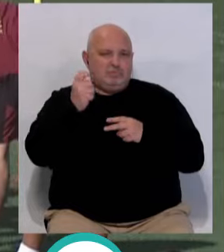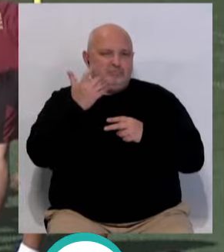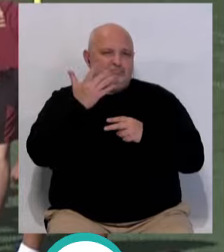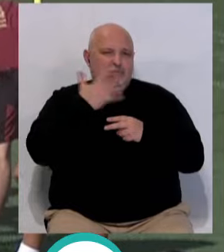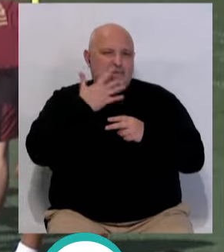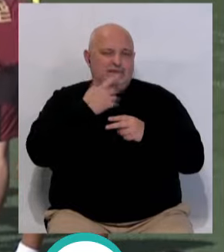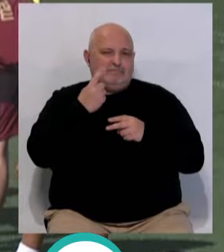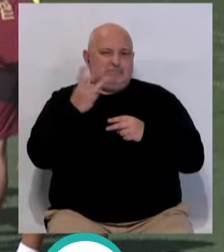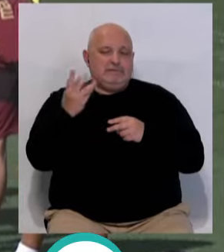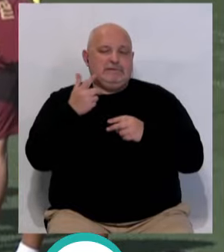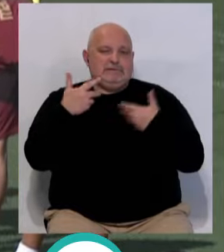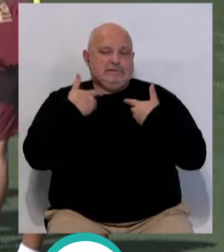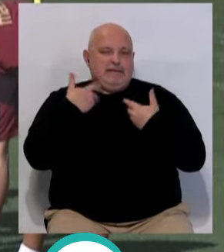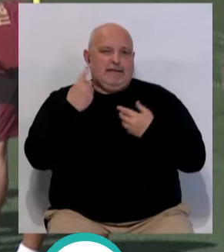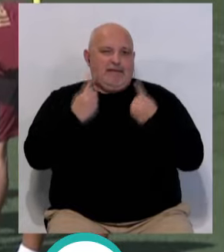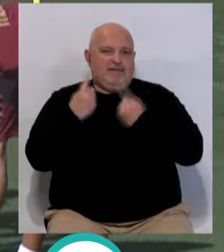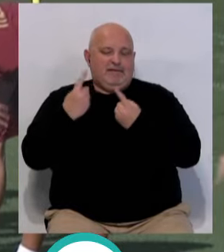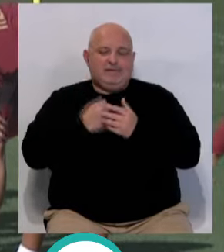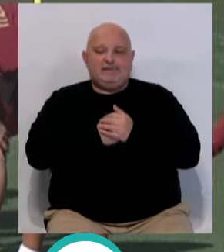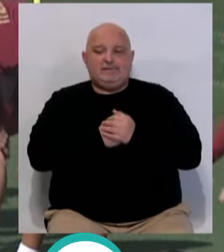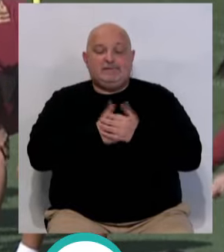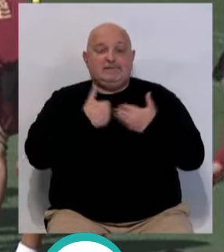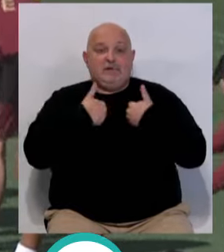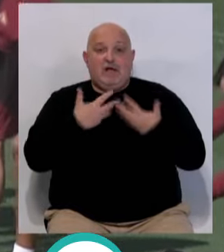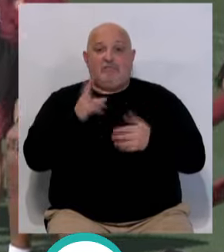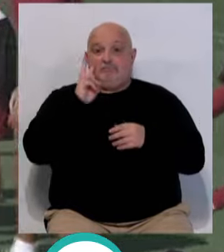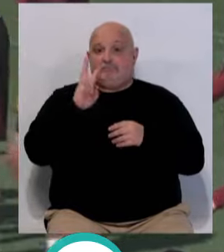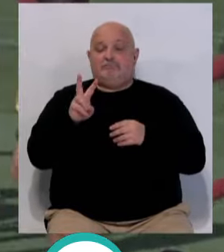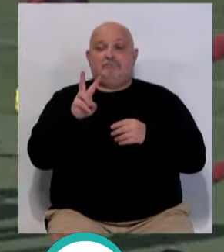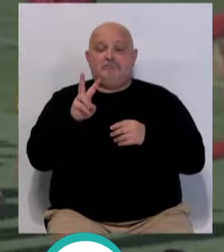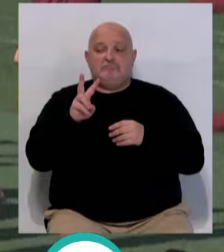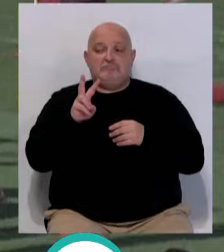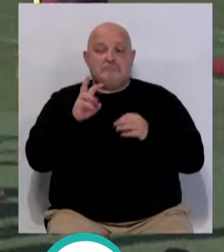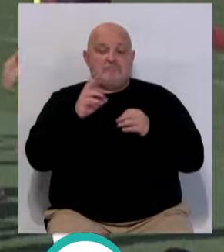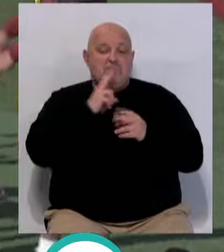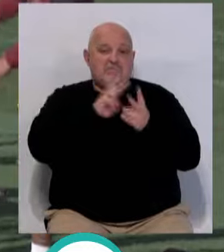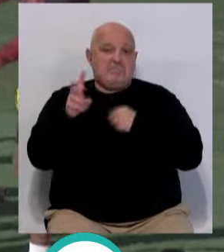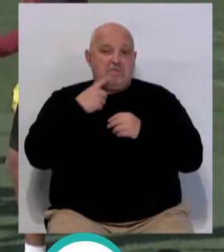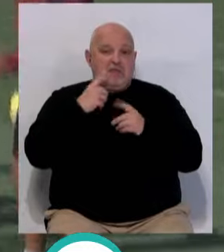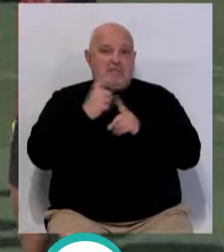que eso lo estamos sufriendo No yo ahora mismo Pues creo que no debería de cambiar nada no F ya